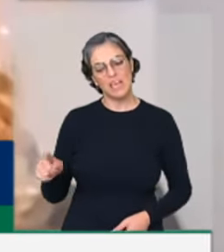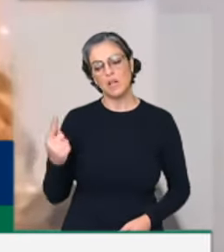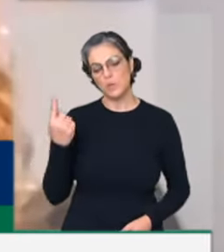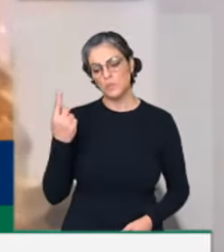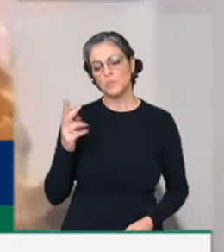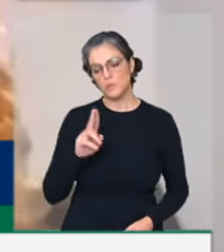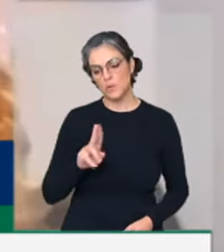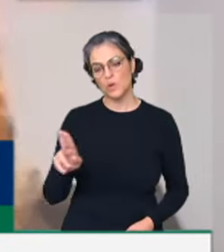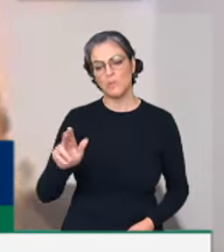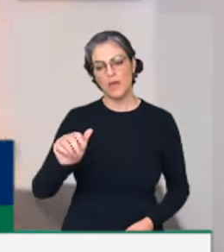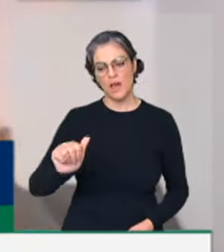LIMA. ESSE BRASILEIRO COM B MAIÚSCULO, ESSE BRASILEIRO DA